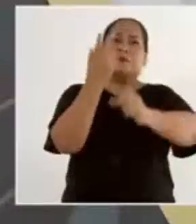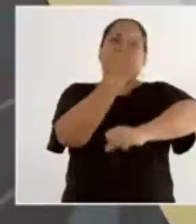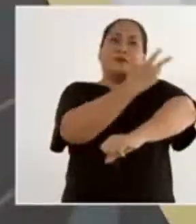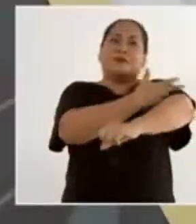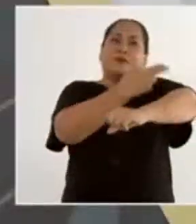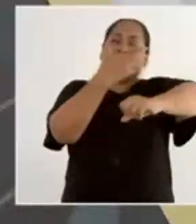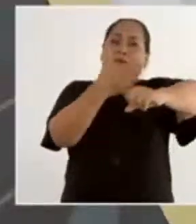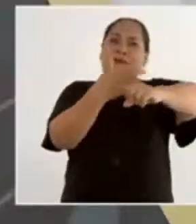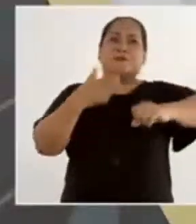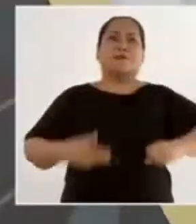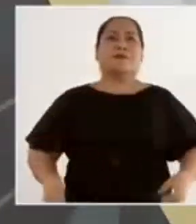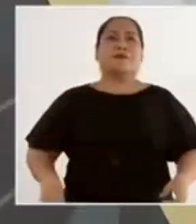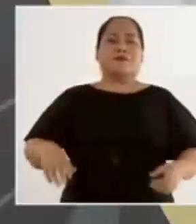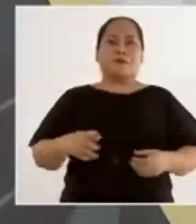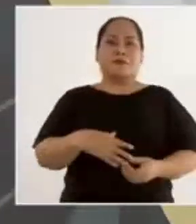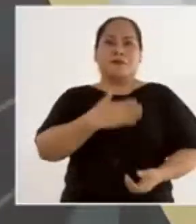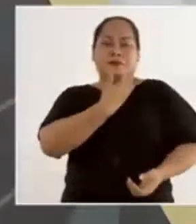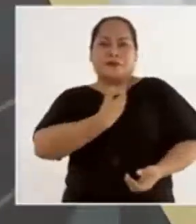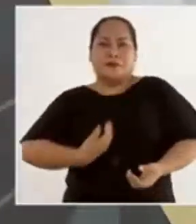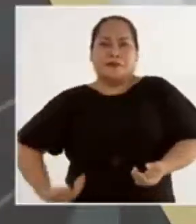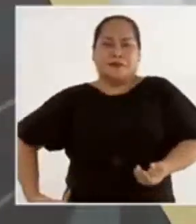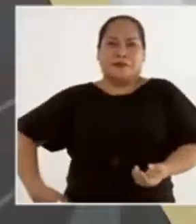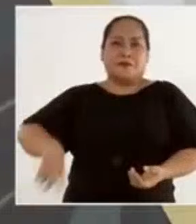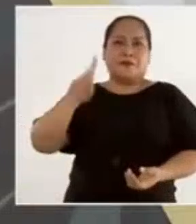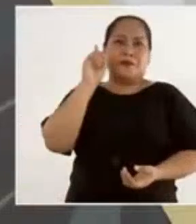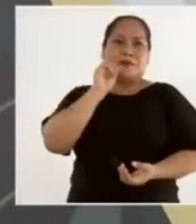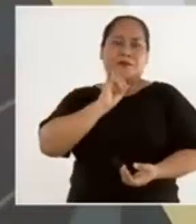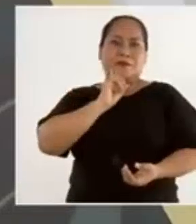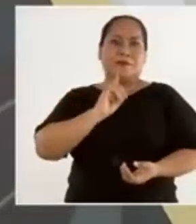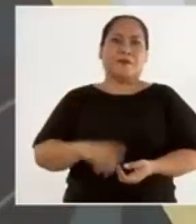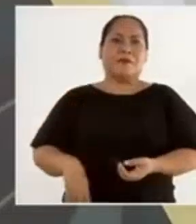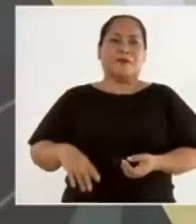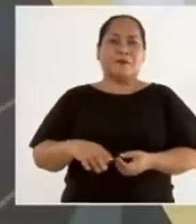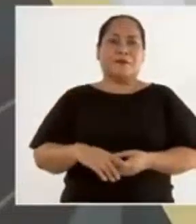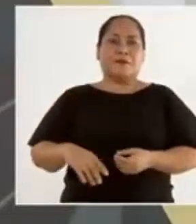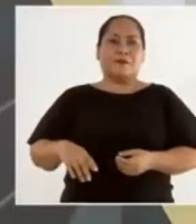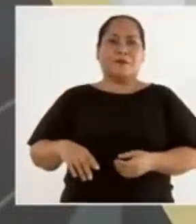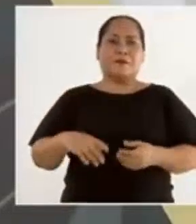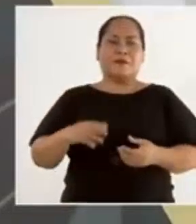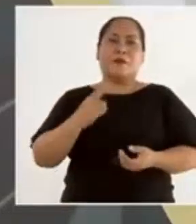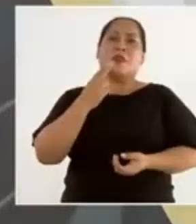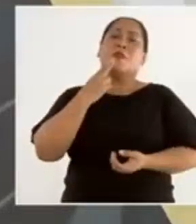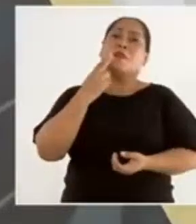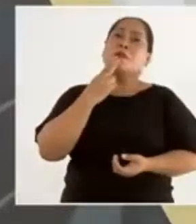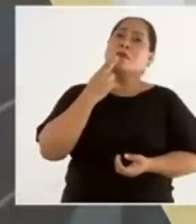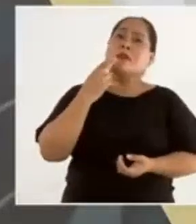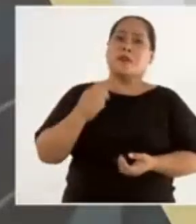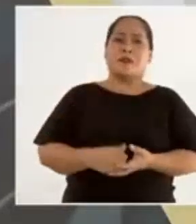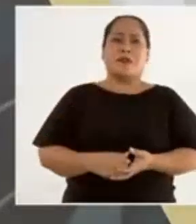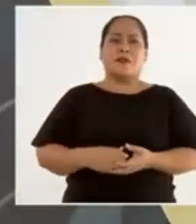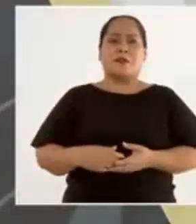nuestra presidenta porque vamos a inaugurar un servicio de gastrología de talla mundial con un